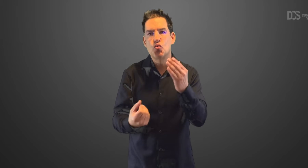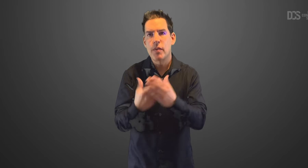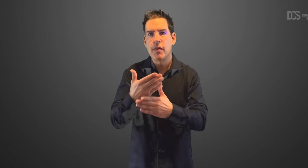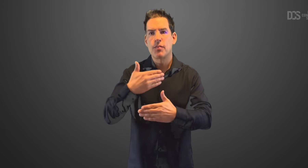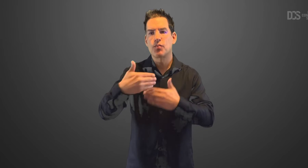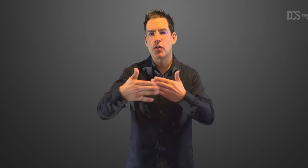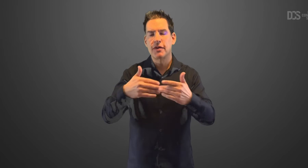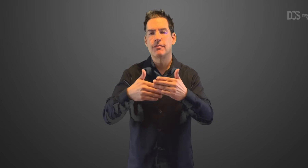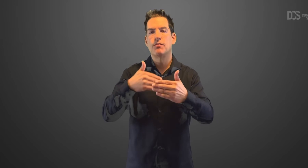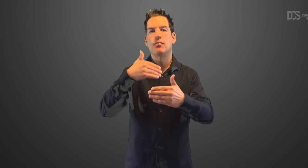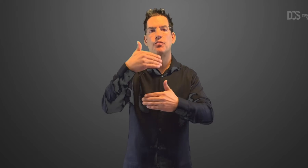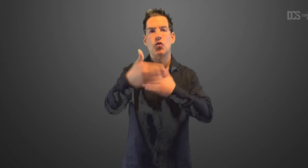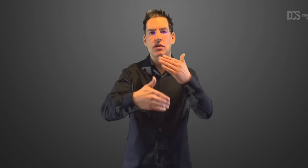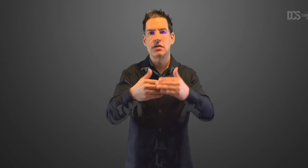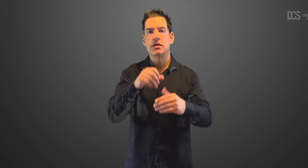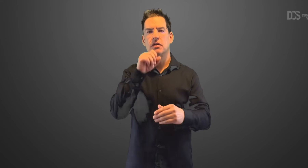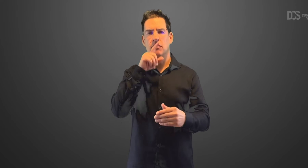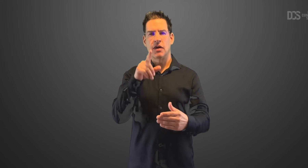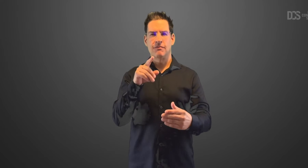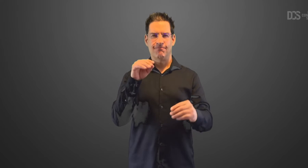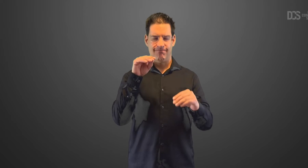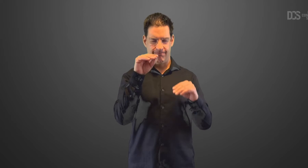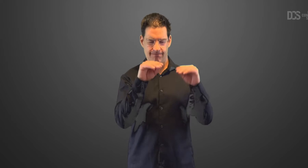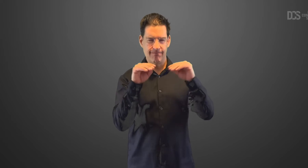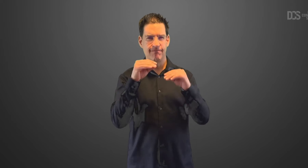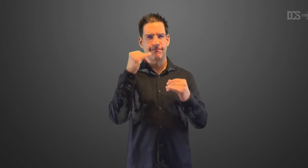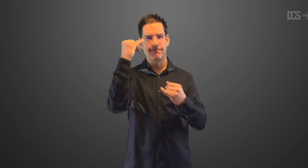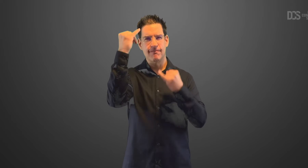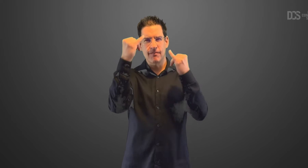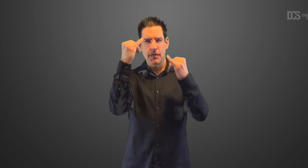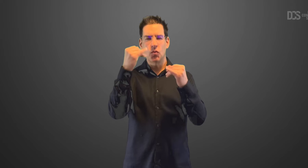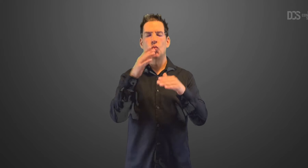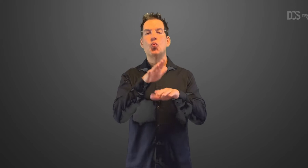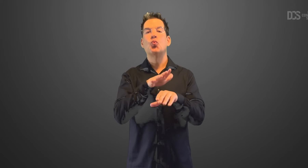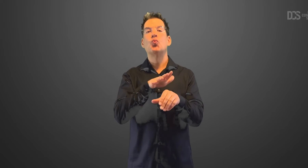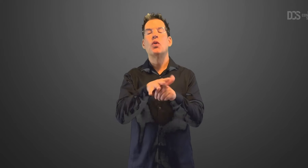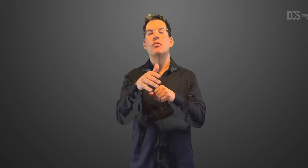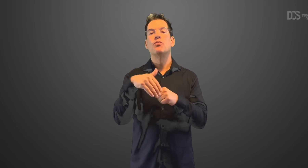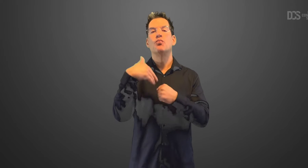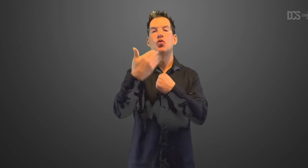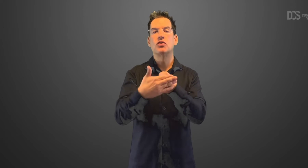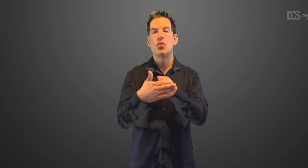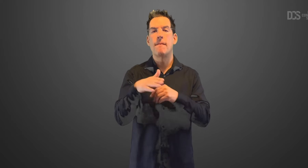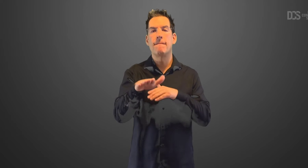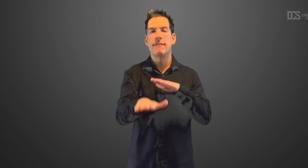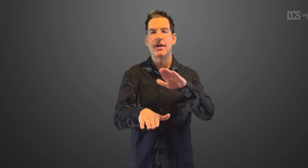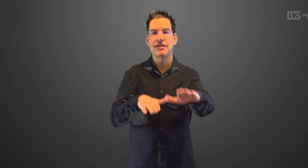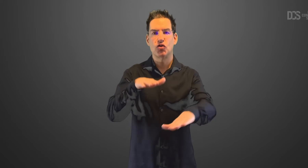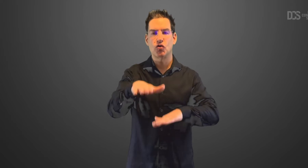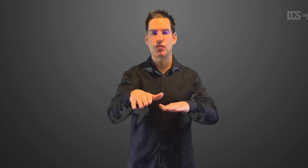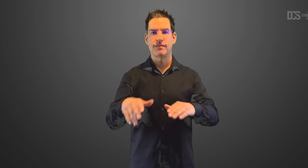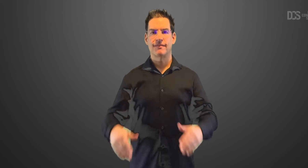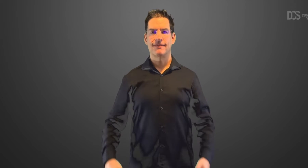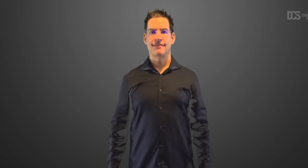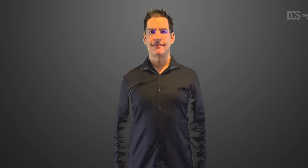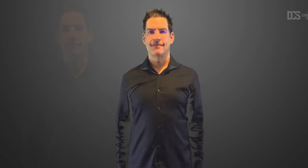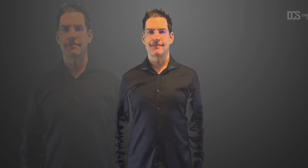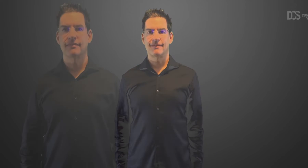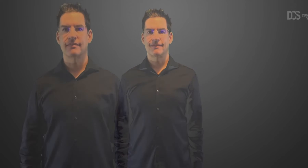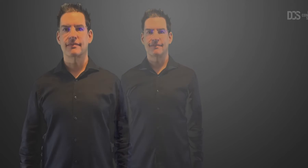actualizando nuestros progresos y esbozando cuáles son los siguientes pasos.